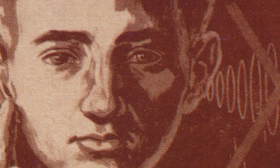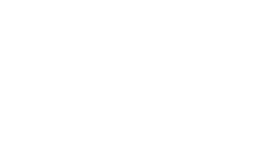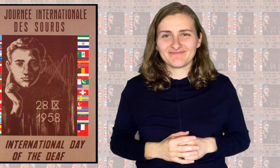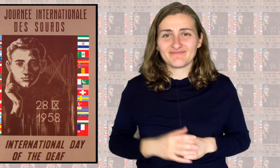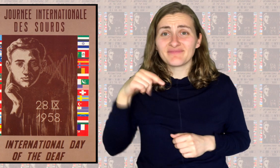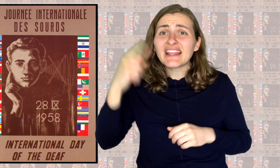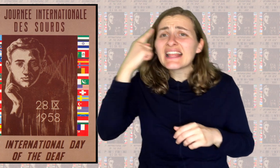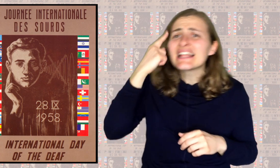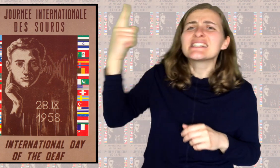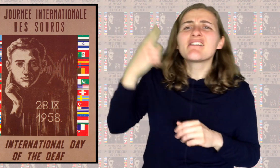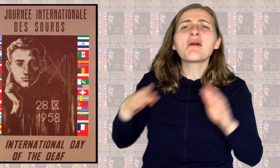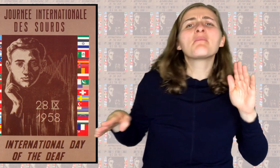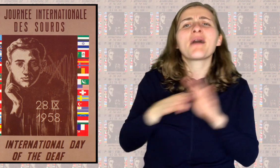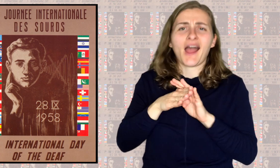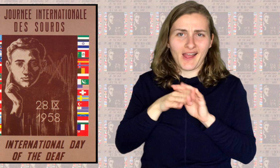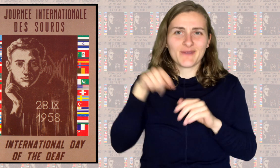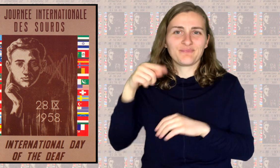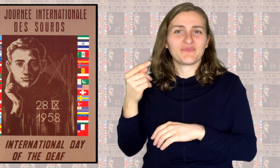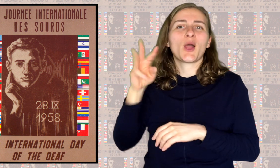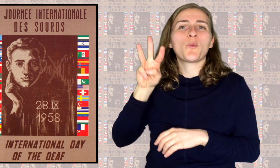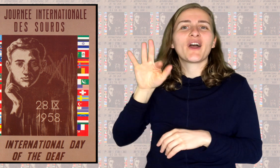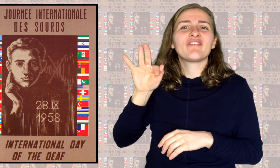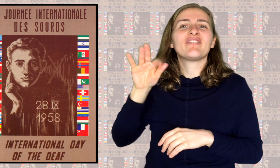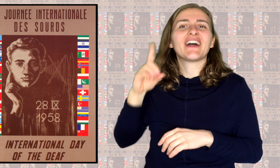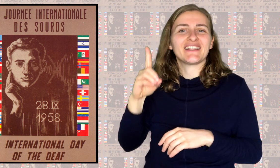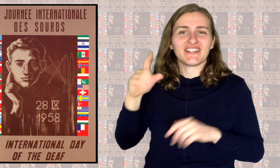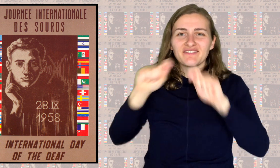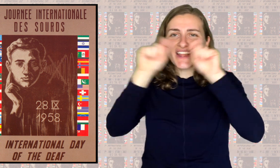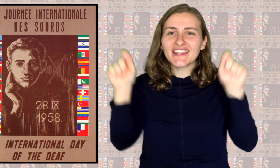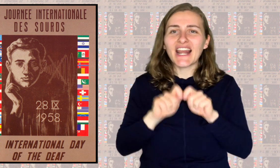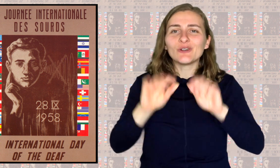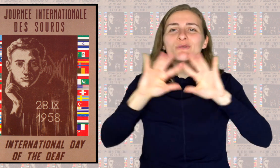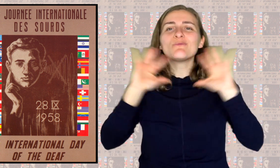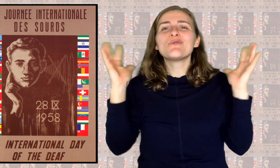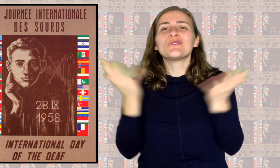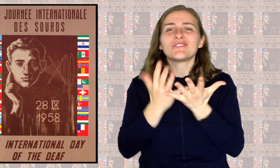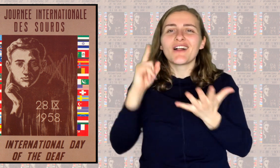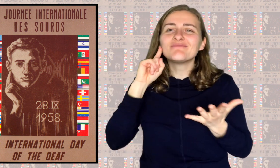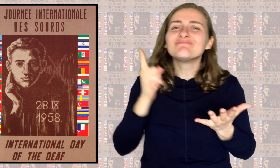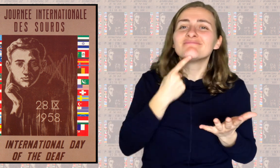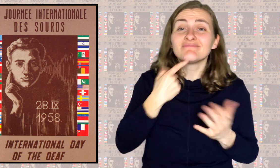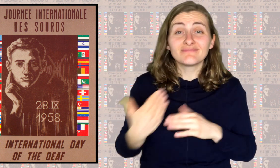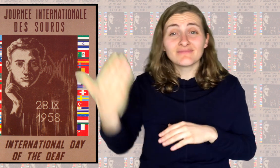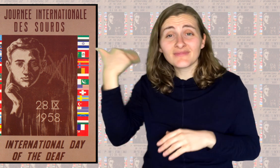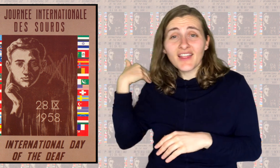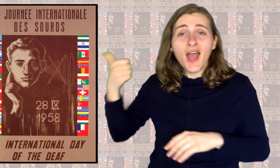La Settimana Internazionale delle Persone Sorde è una iniziativa della WFD, la Federazione Mondiale dei Sordi;